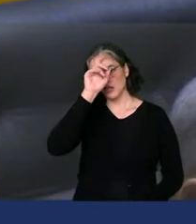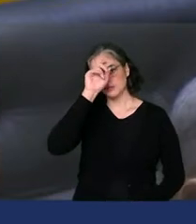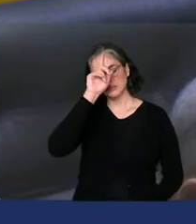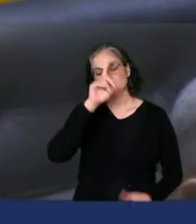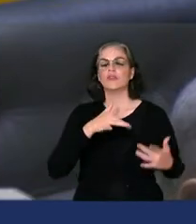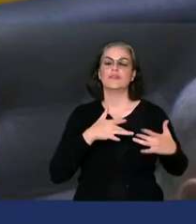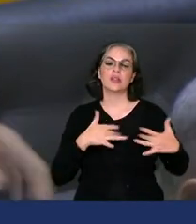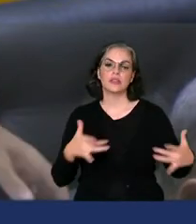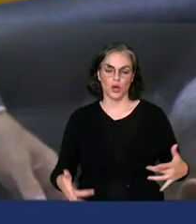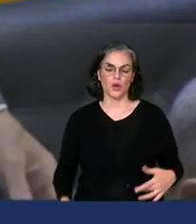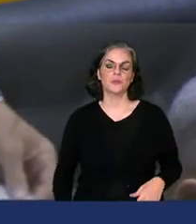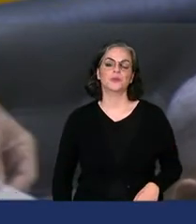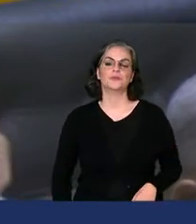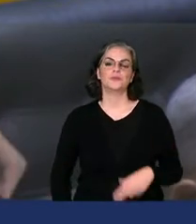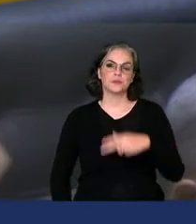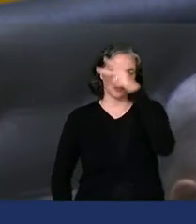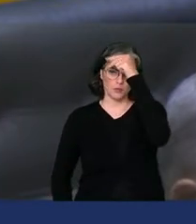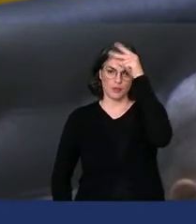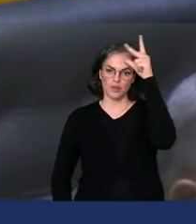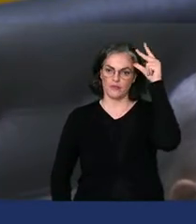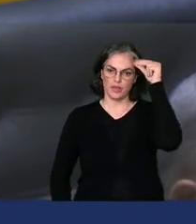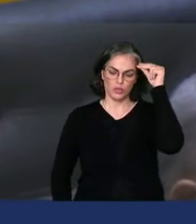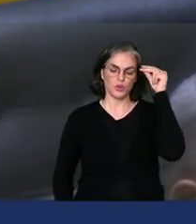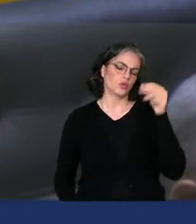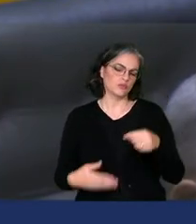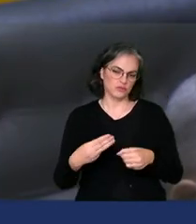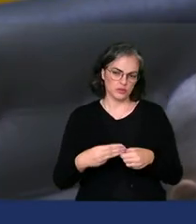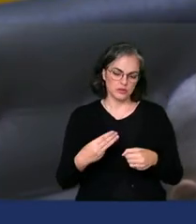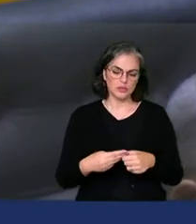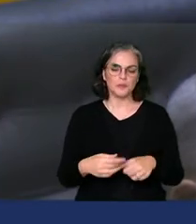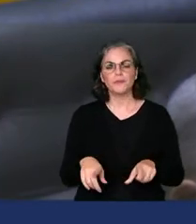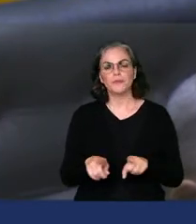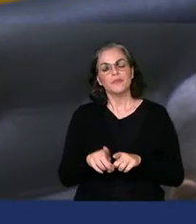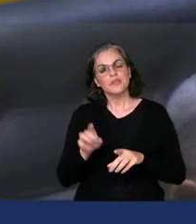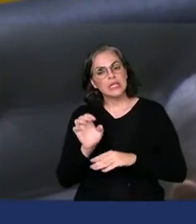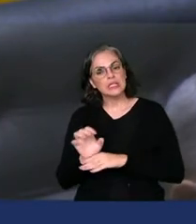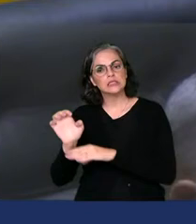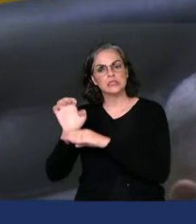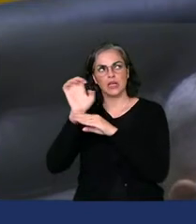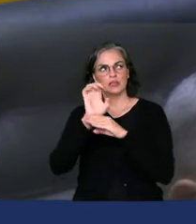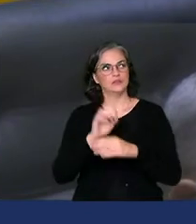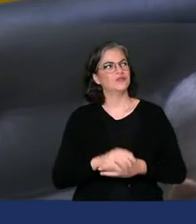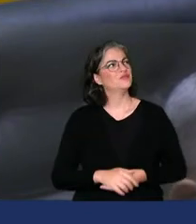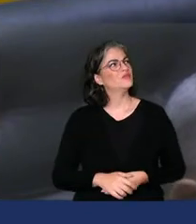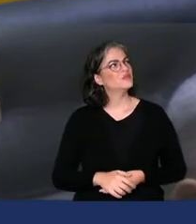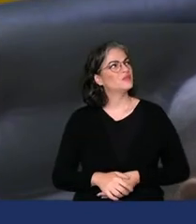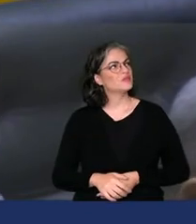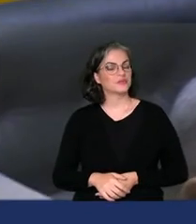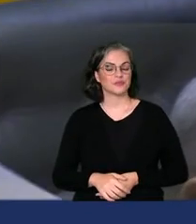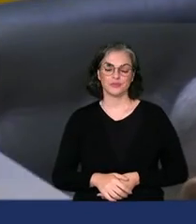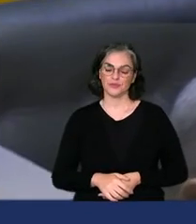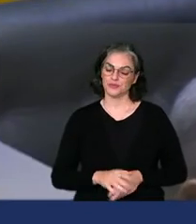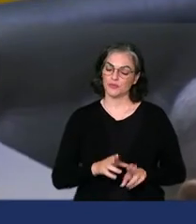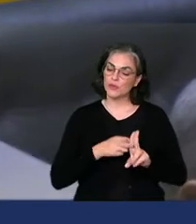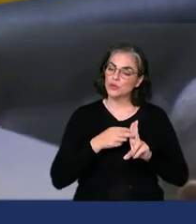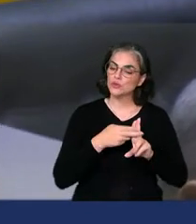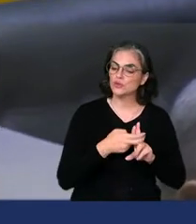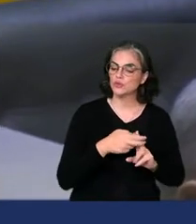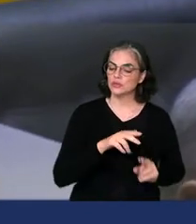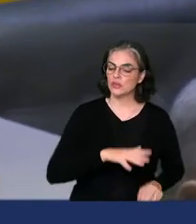HOSPITAIS FILANTRÓPICOS, PARA AS PREFEITURAS MUNICIPAIS E PARA OS ESTADOS. QUE OS PROCEDIMENTOS NO SUS NA